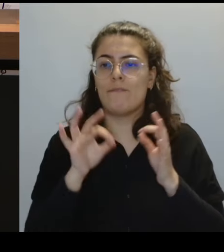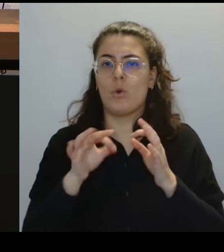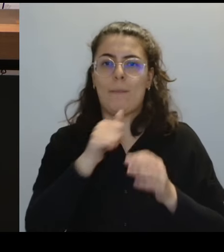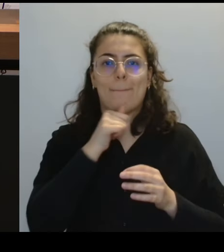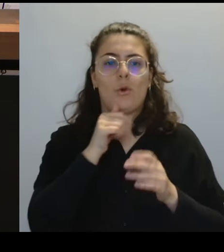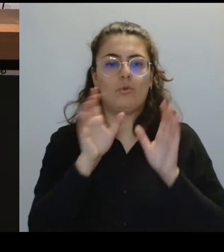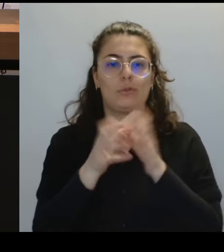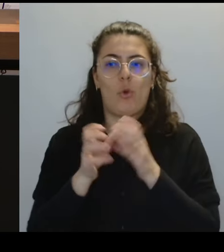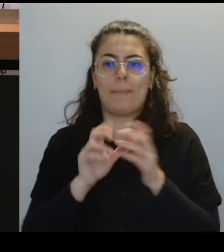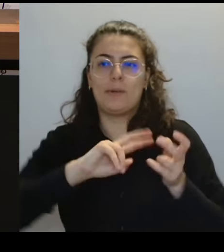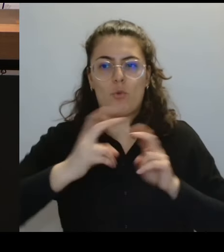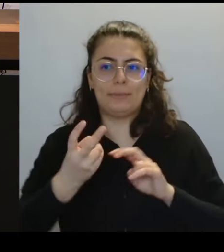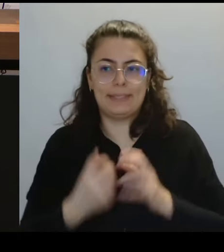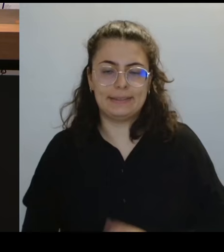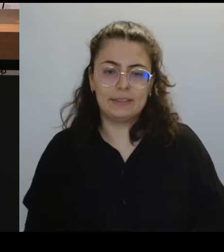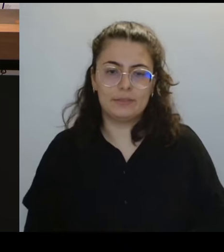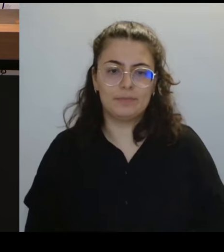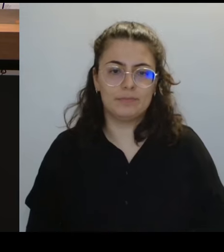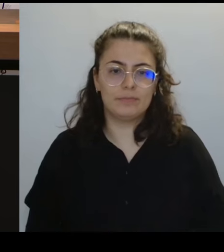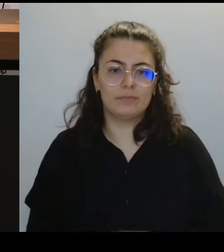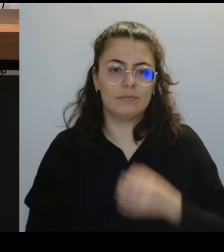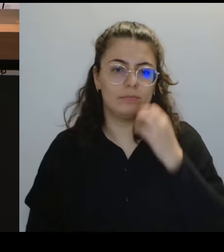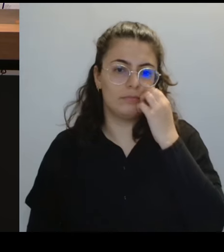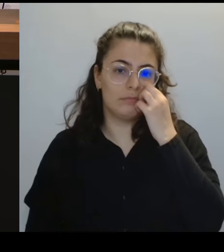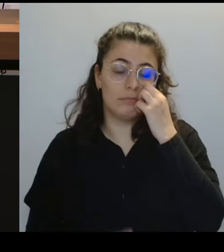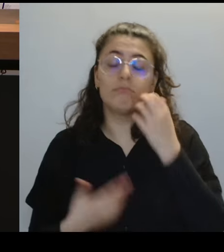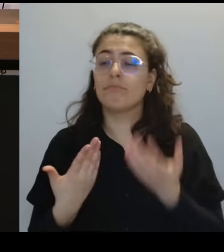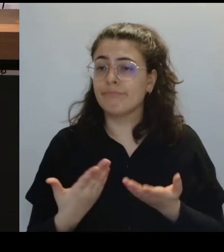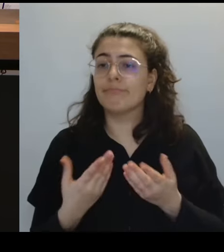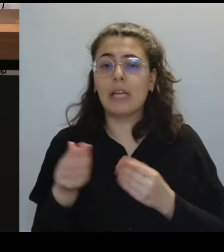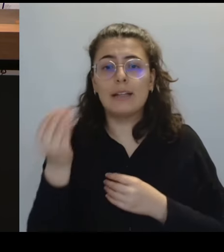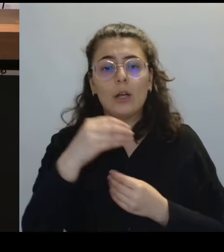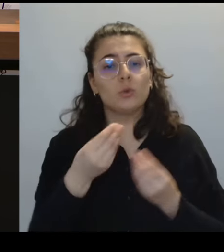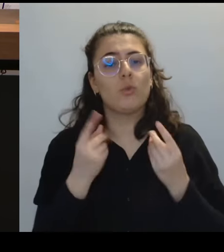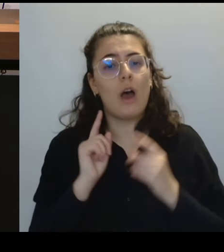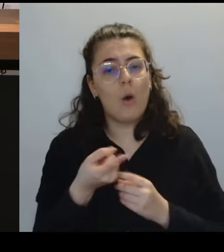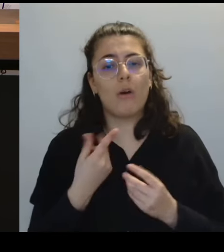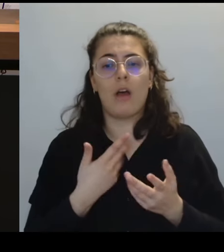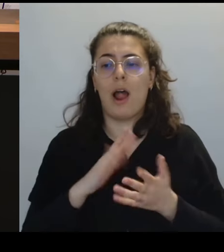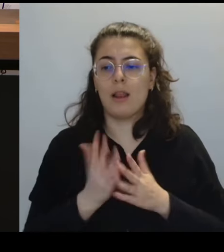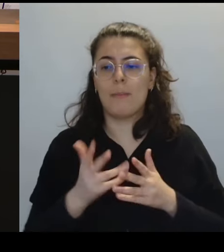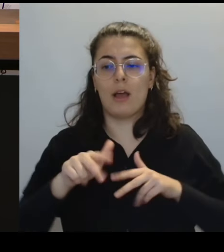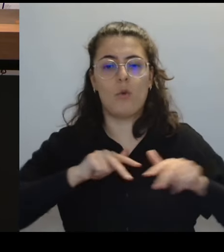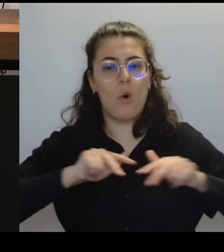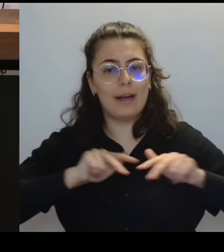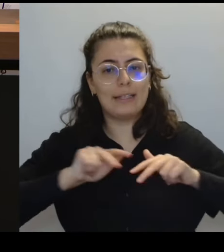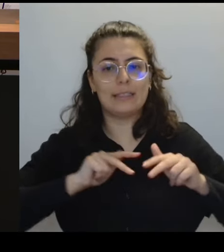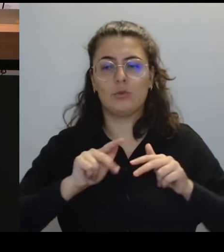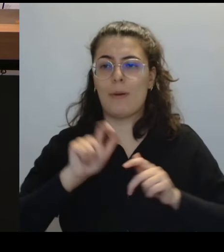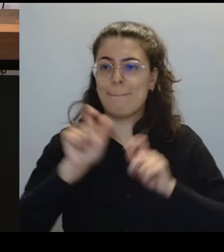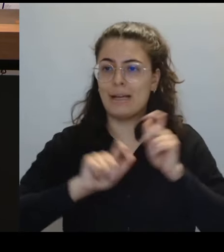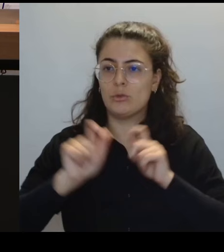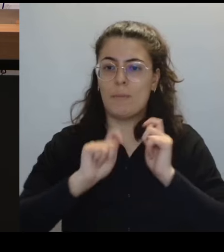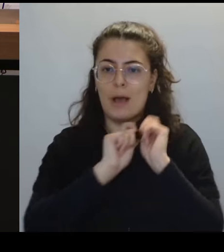Dazu gehört auch, eine professionelle Organisations- und Personalbeauftragte einzubeziehen und sich Expertise einer